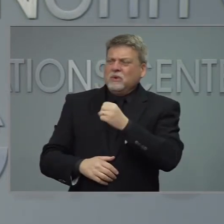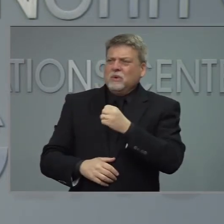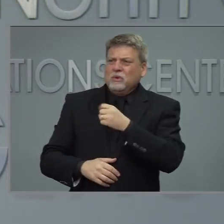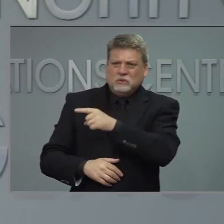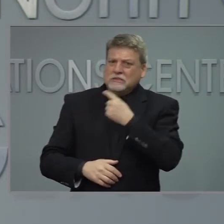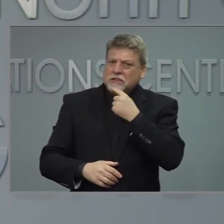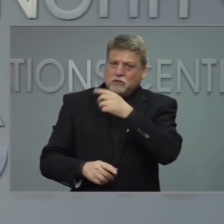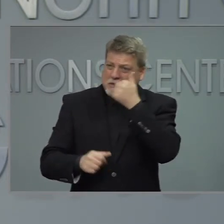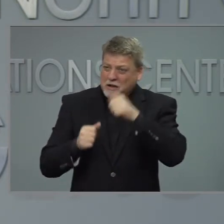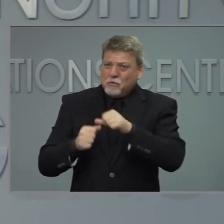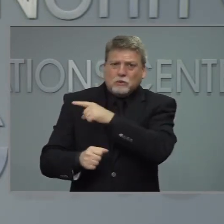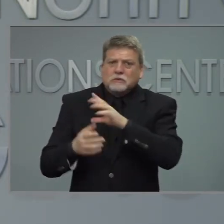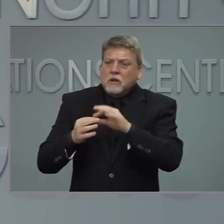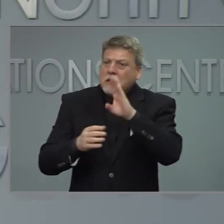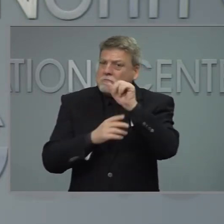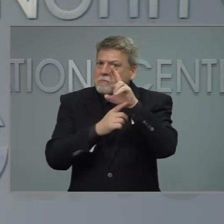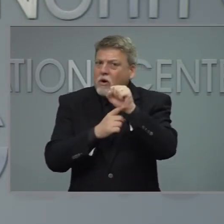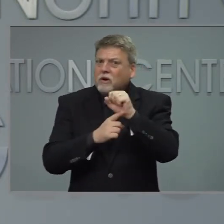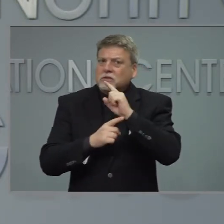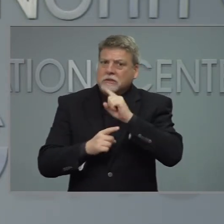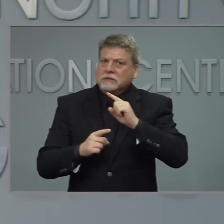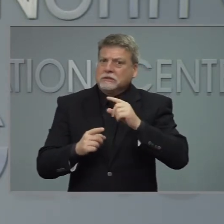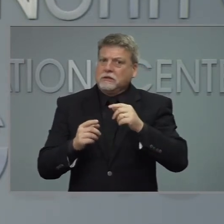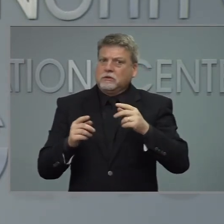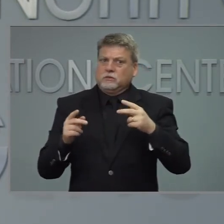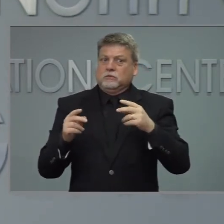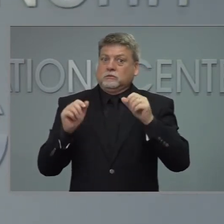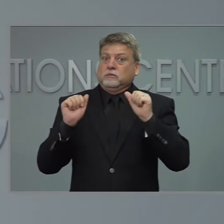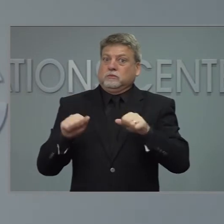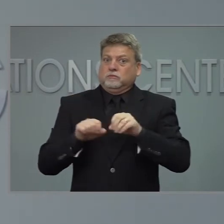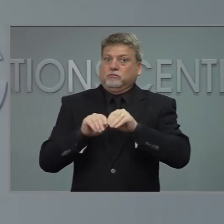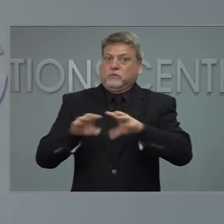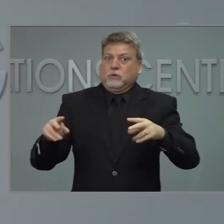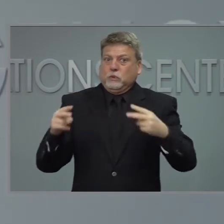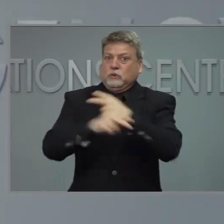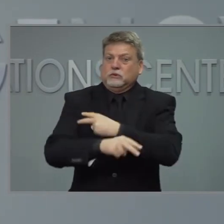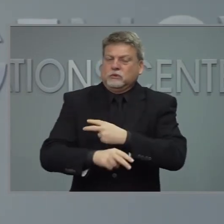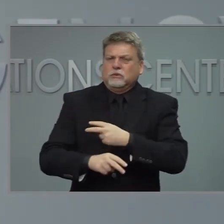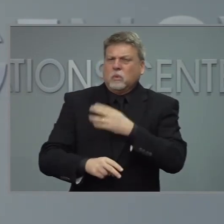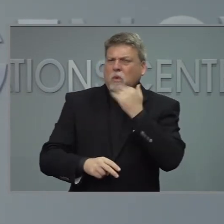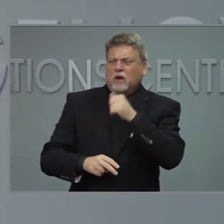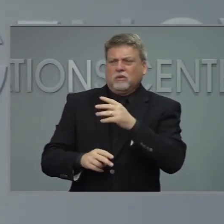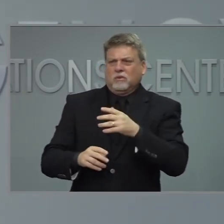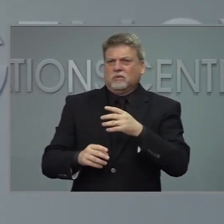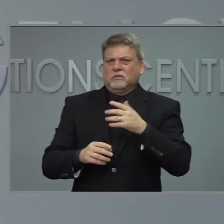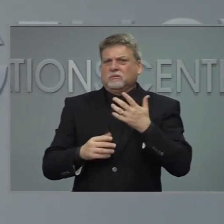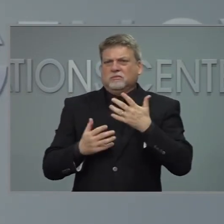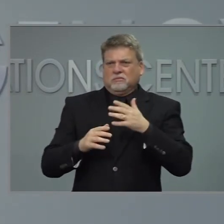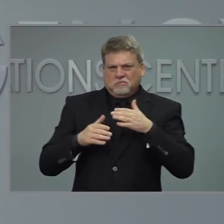cree que ahora es el momento para que los bares abren para dar servicio en interiores. Respuesta.